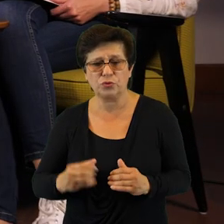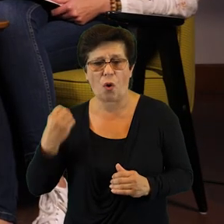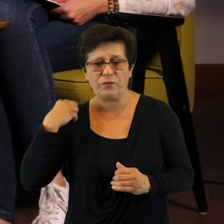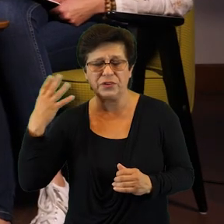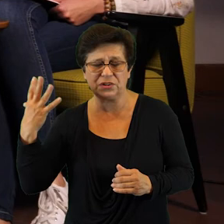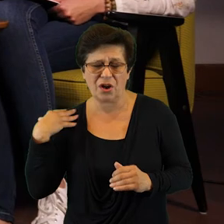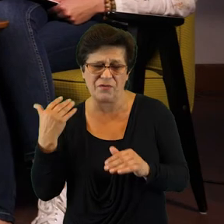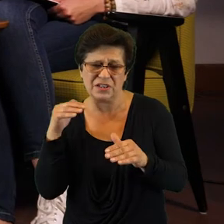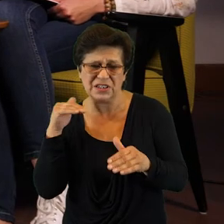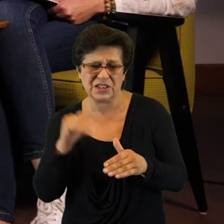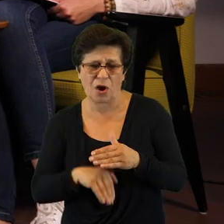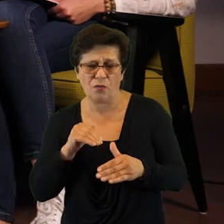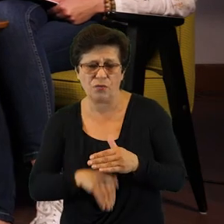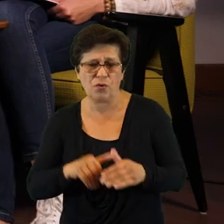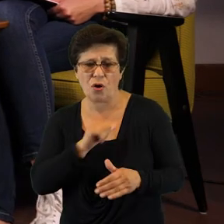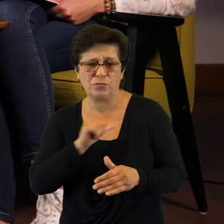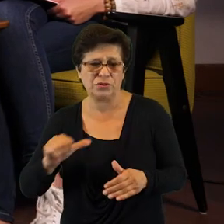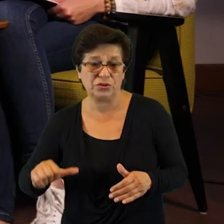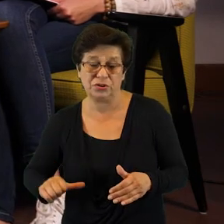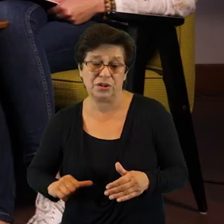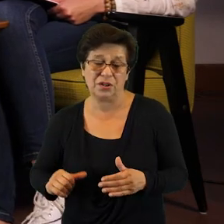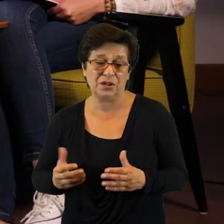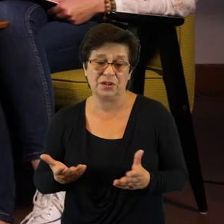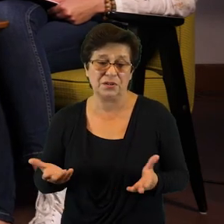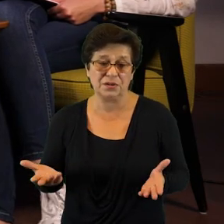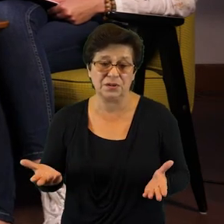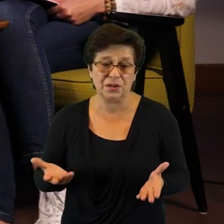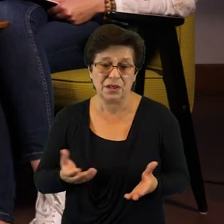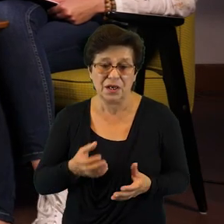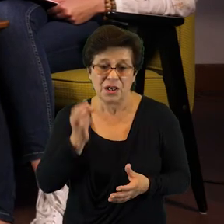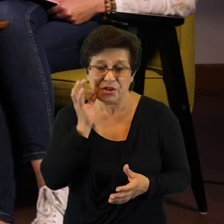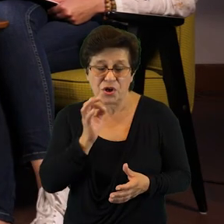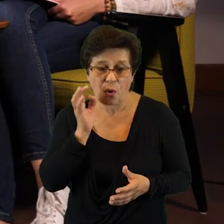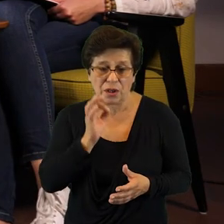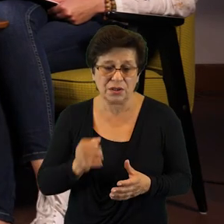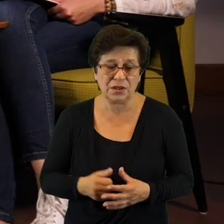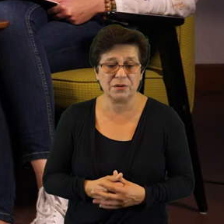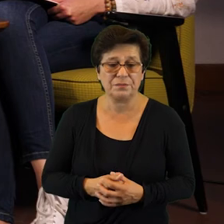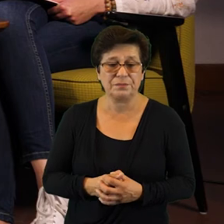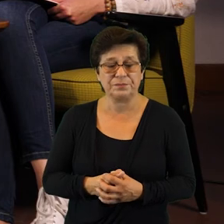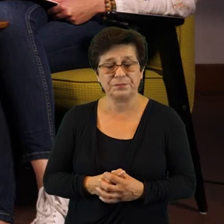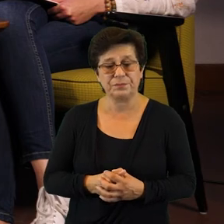zachowują się tak, że nawet torturują ludzi, jak wiemy z zapisów historyków.